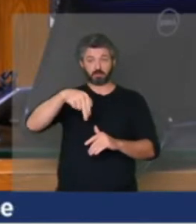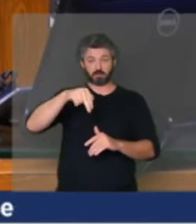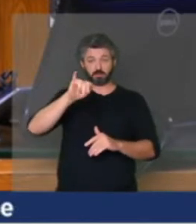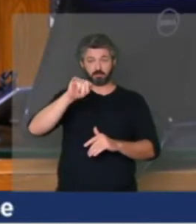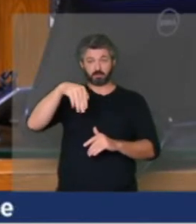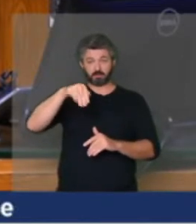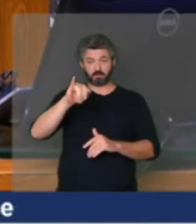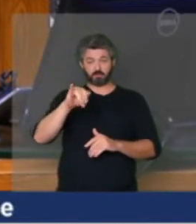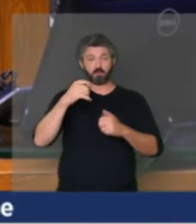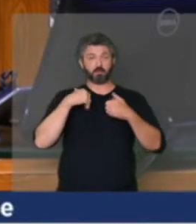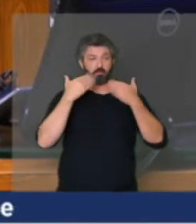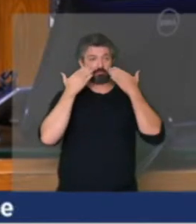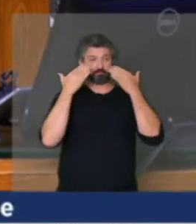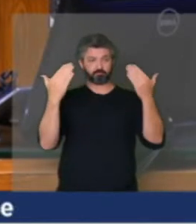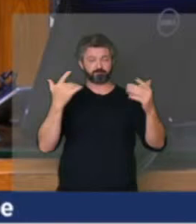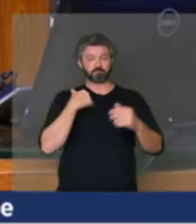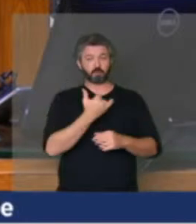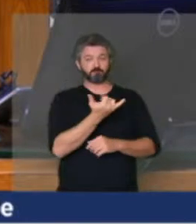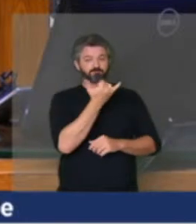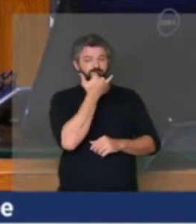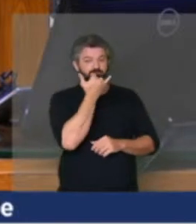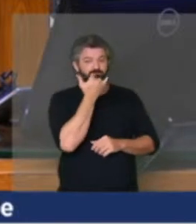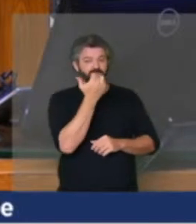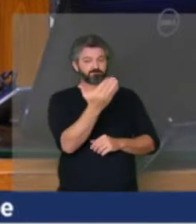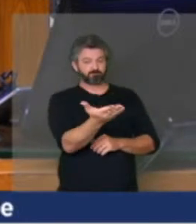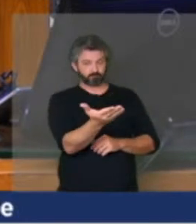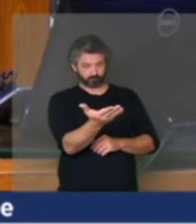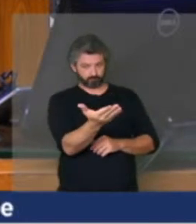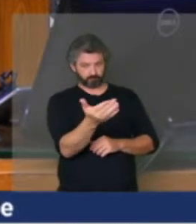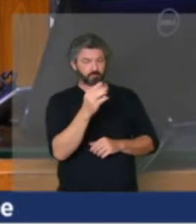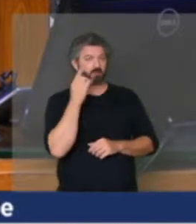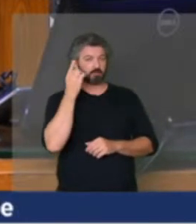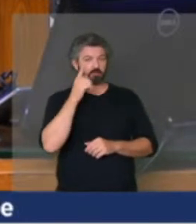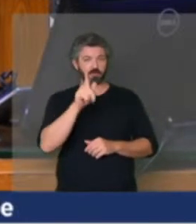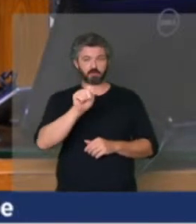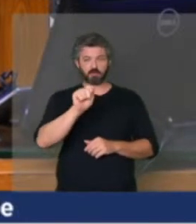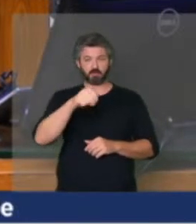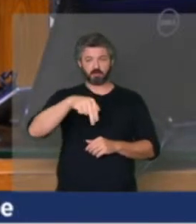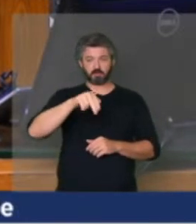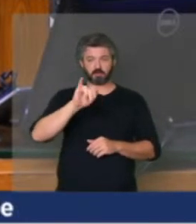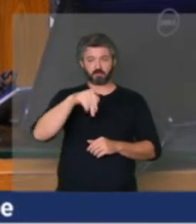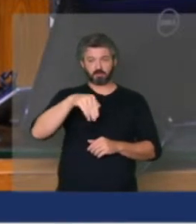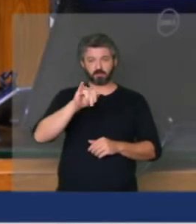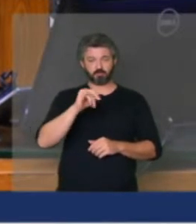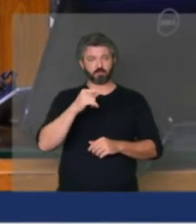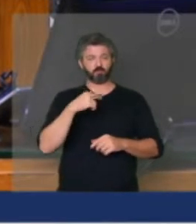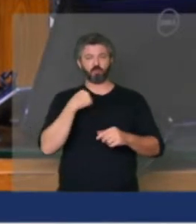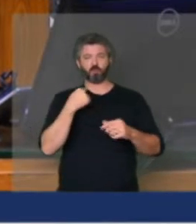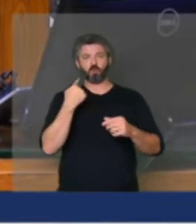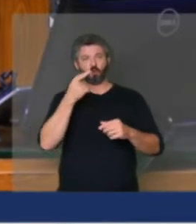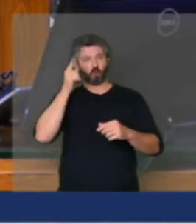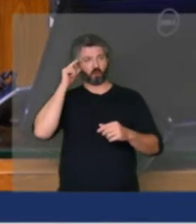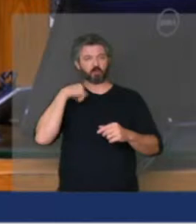PAULO GANIME ONTEM... NÓS NOS EXALTAMOS UM POUCO AQUI. NA CONDUÇÃO DA MESA EU TENHO O DEVER DE TRATAR A TODOS OS